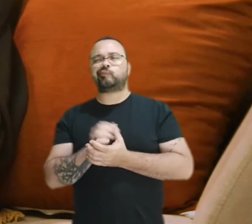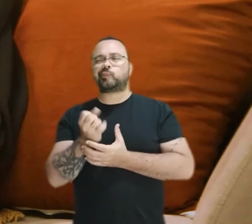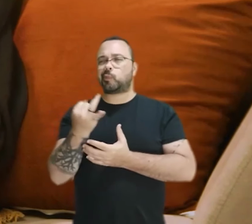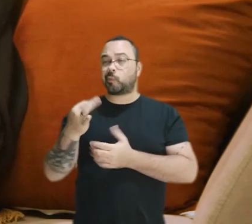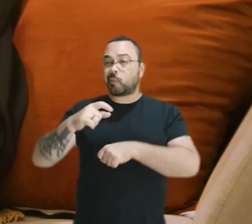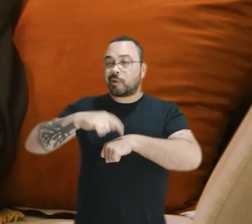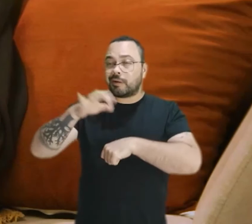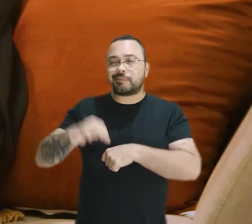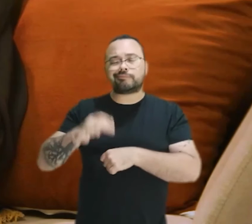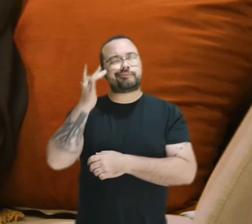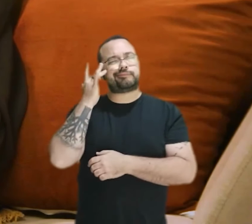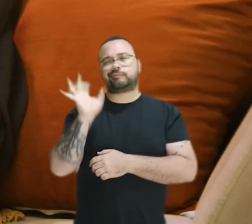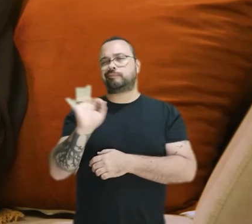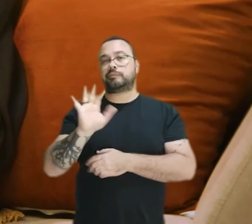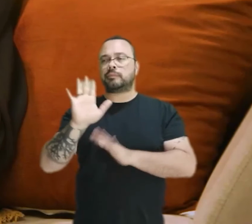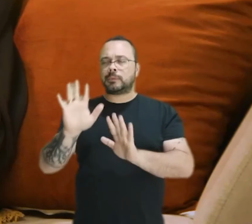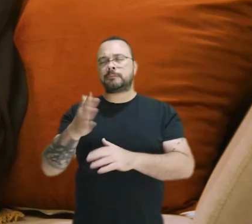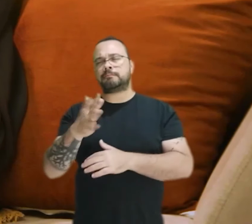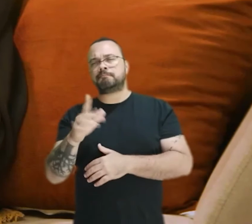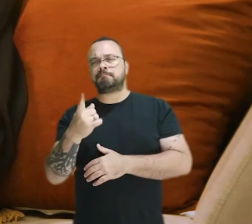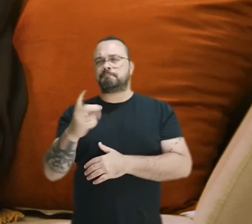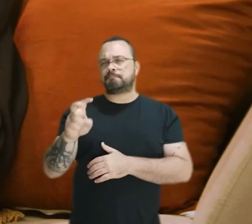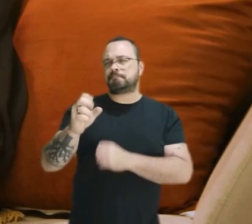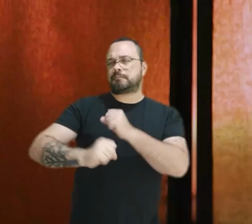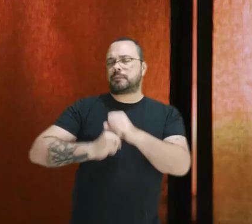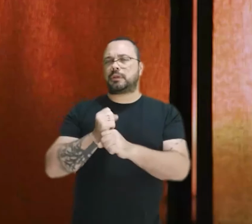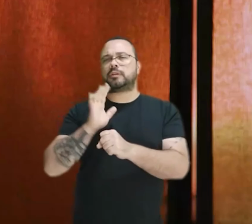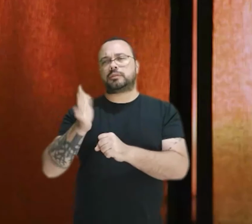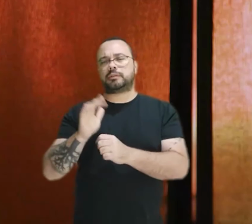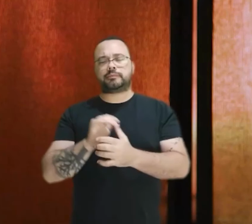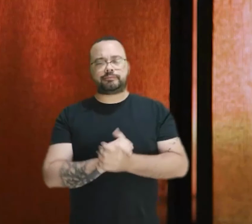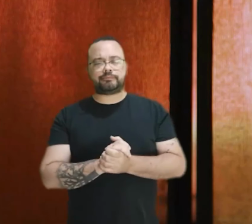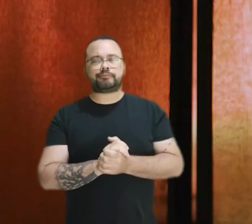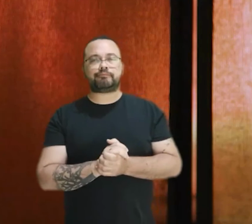mas acho que, pelo menos, há 15 anos, assim. Bastante tempo!